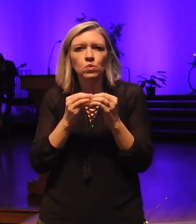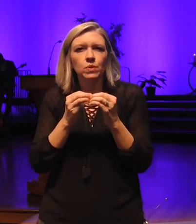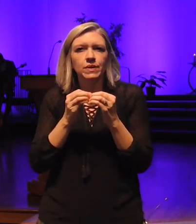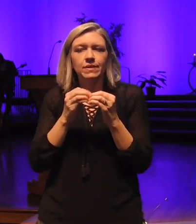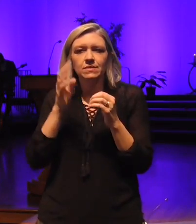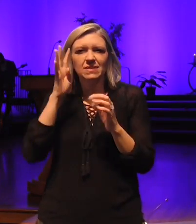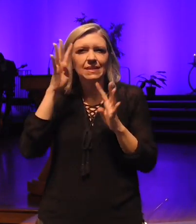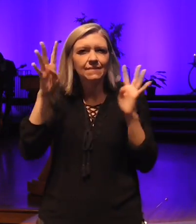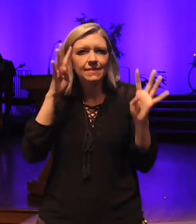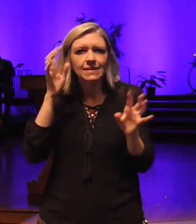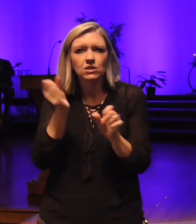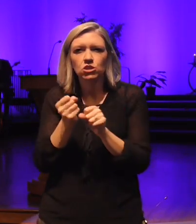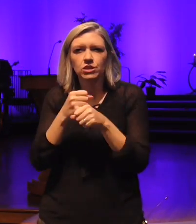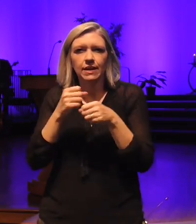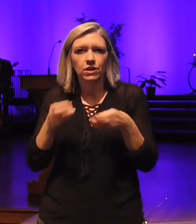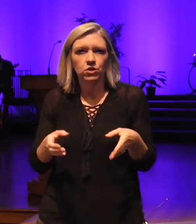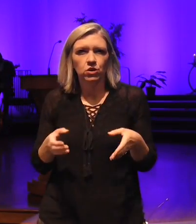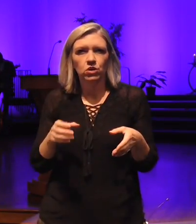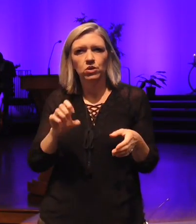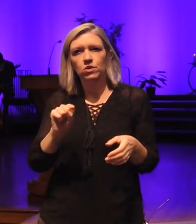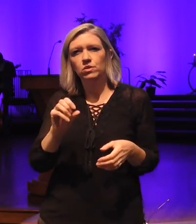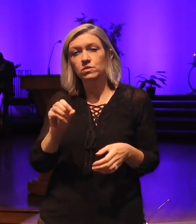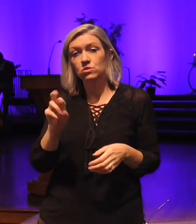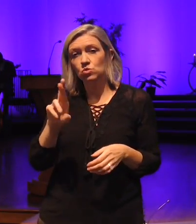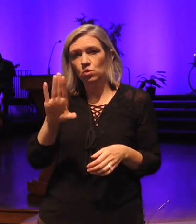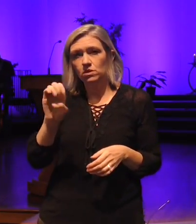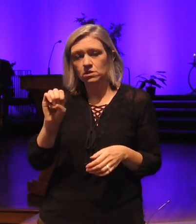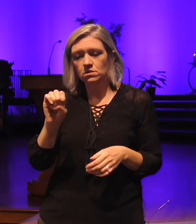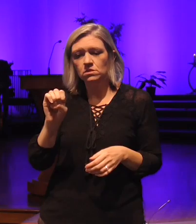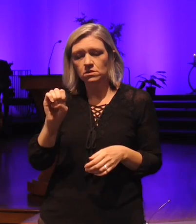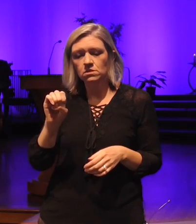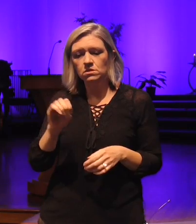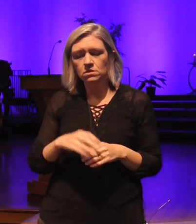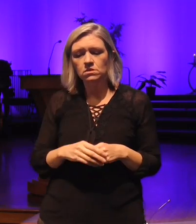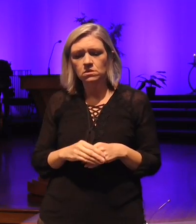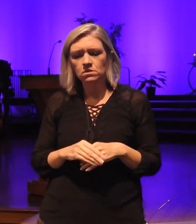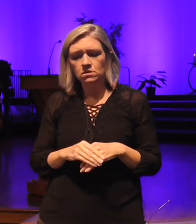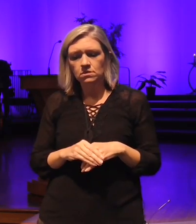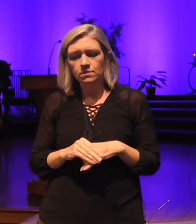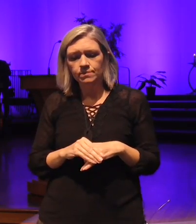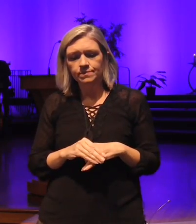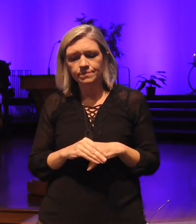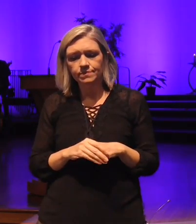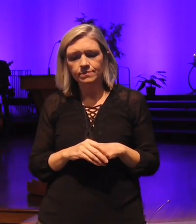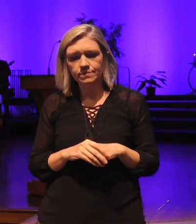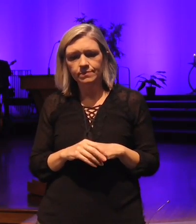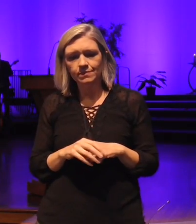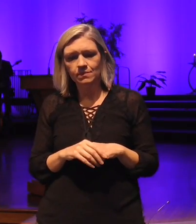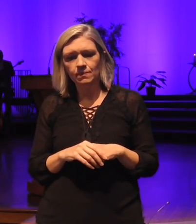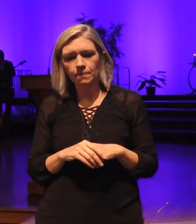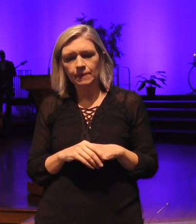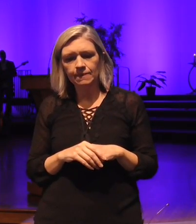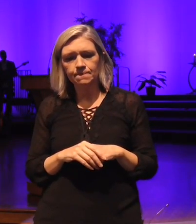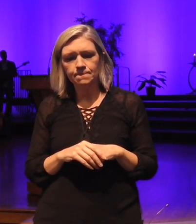fuente va a aquello que